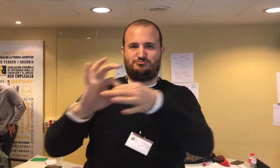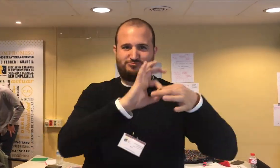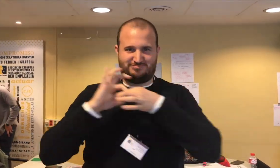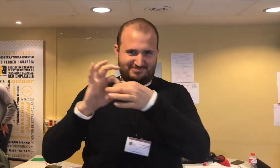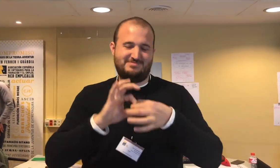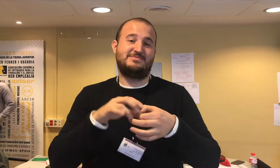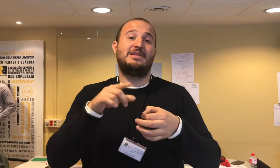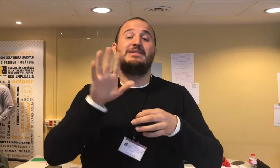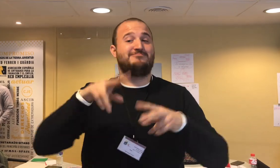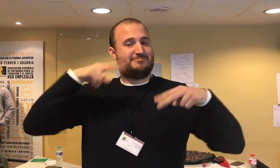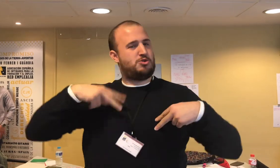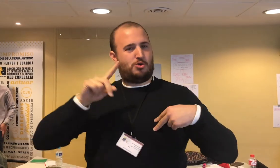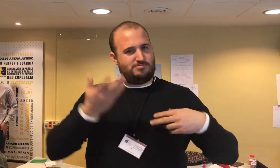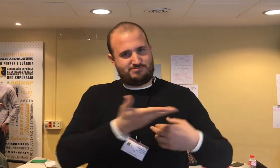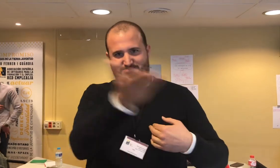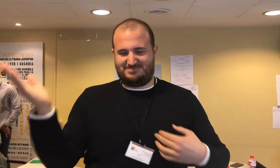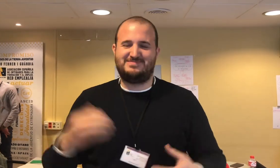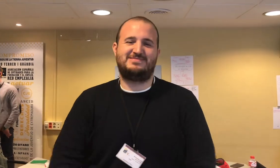Debemos ser solidarios, y pensar más allá de nosotros.